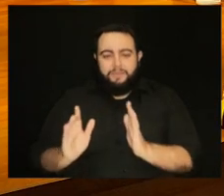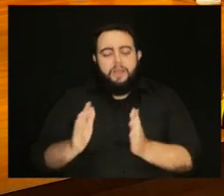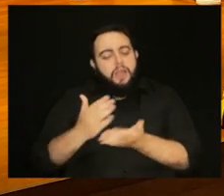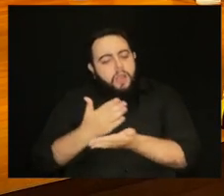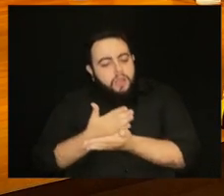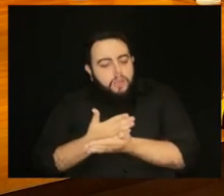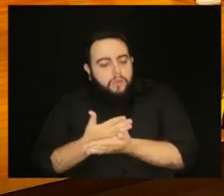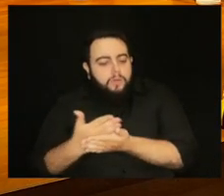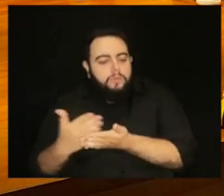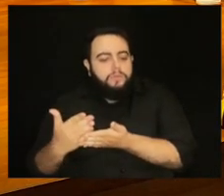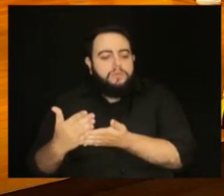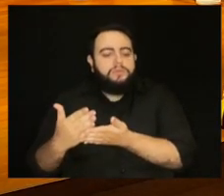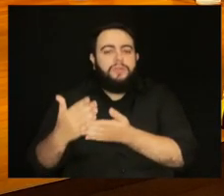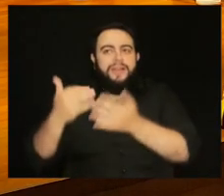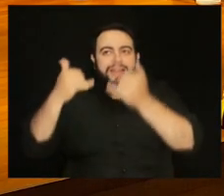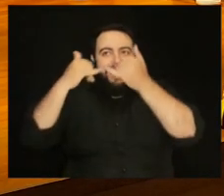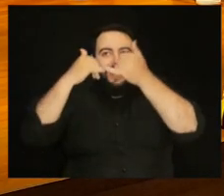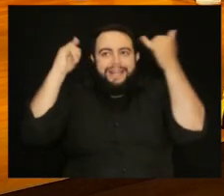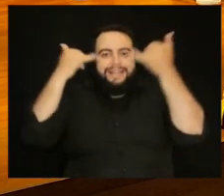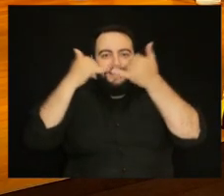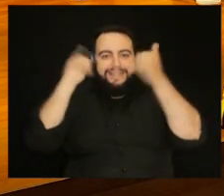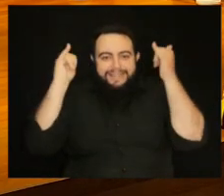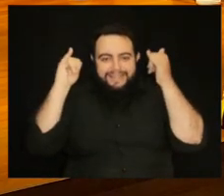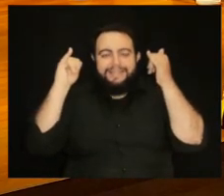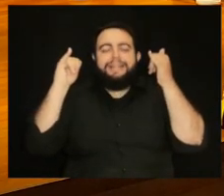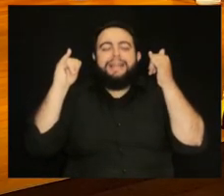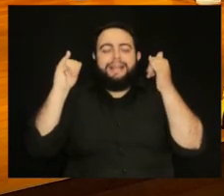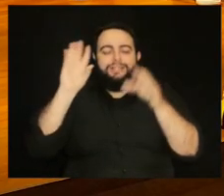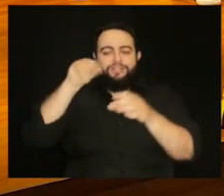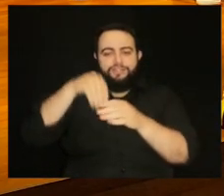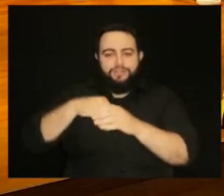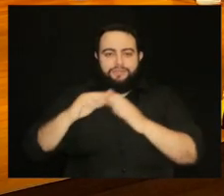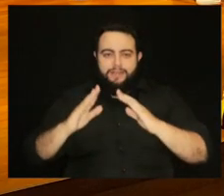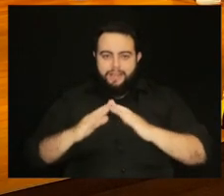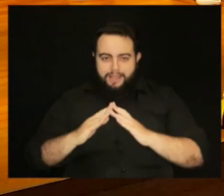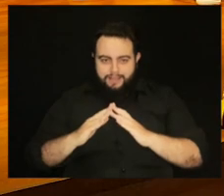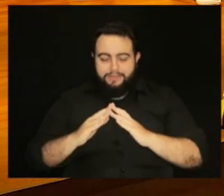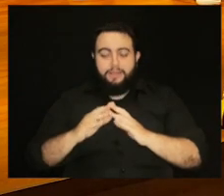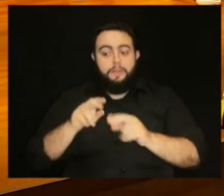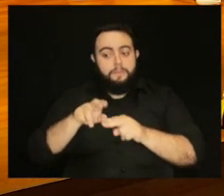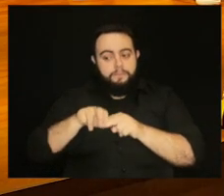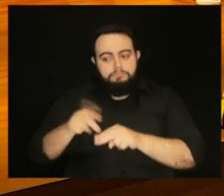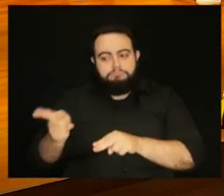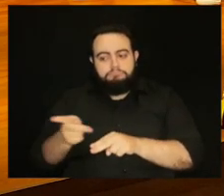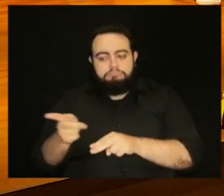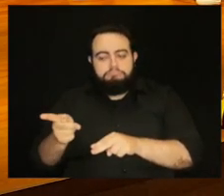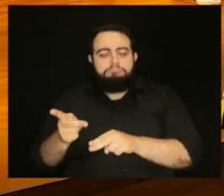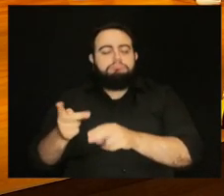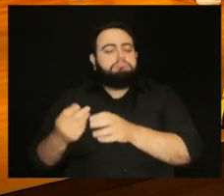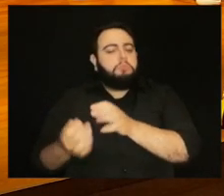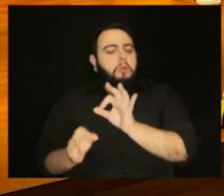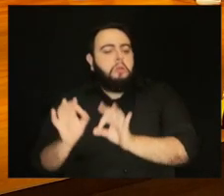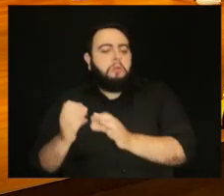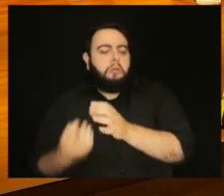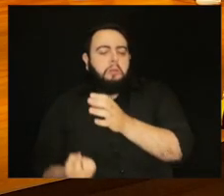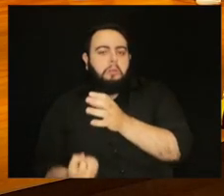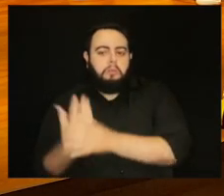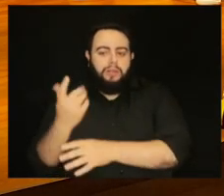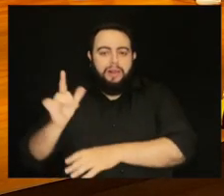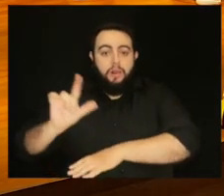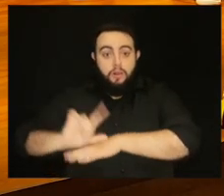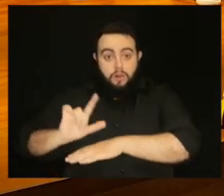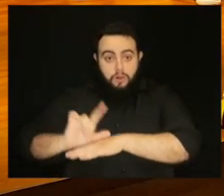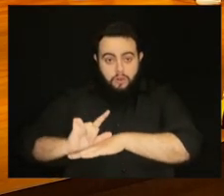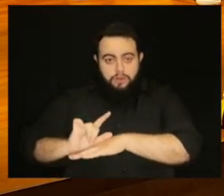Casas então eles montam uma loja na Rua da Praia chamada casa elétrica que vende artigos elétricos,